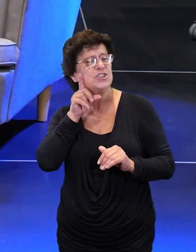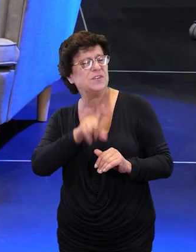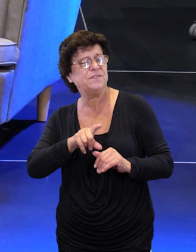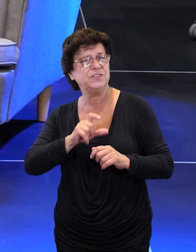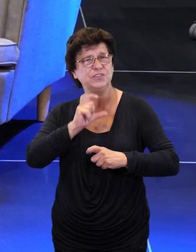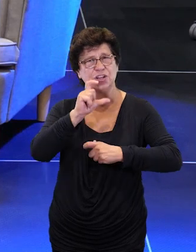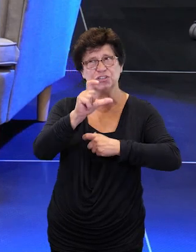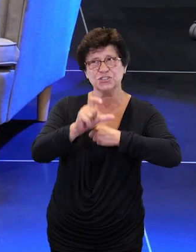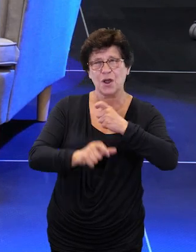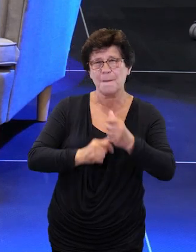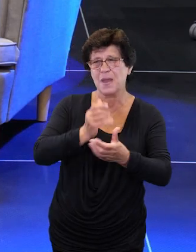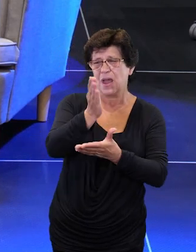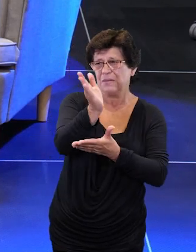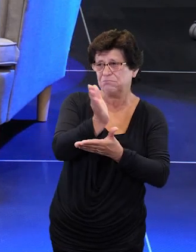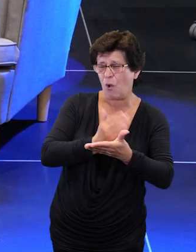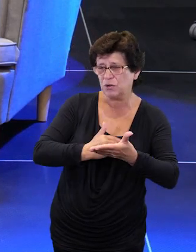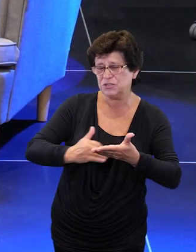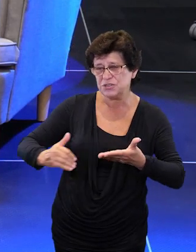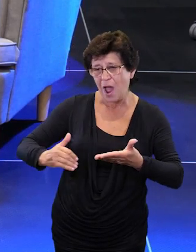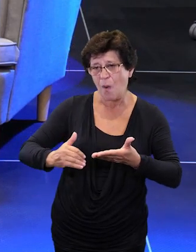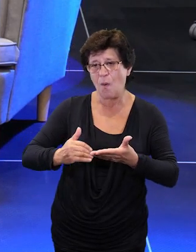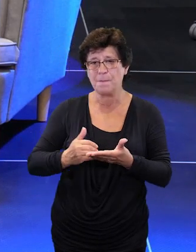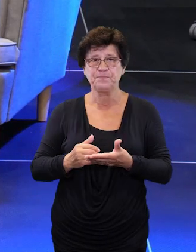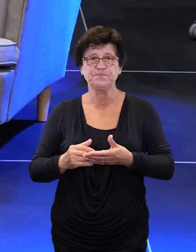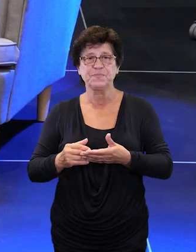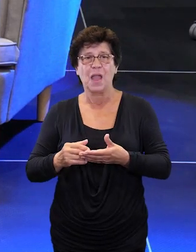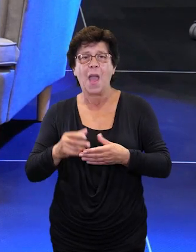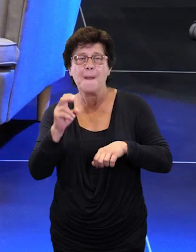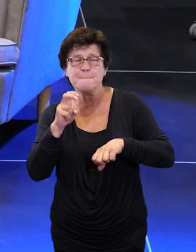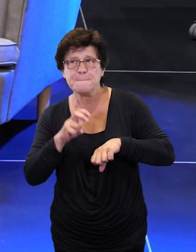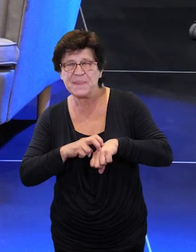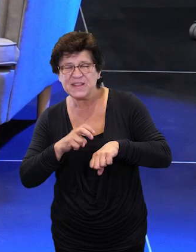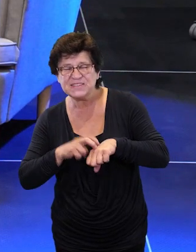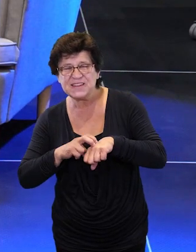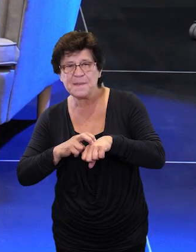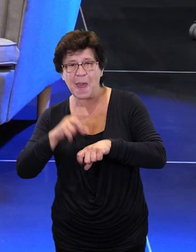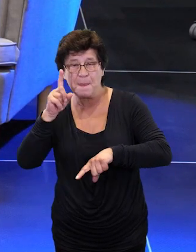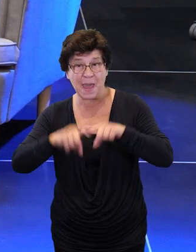pomiędzy medycyną naturalną a alternatywną? Czy to jest to samo?